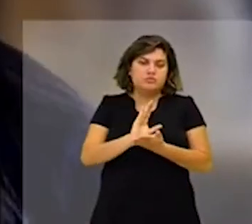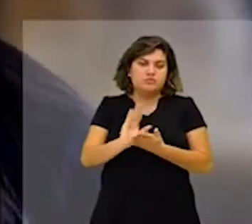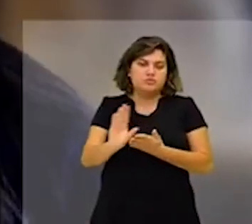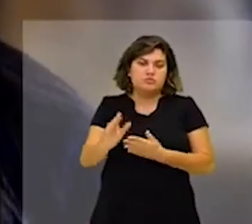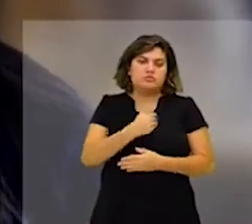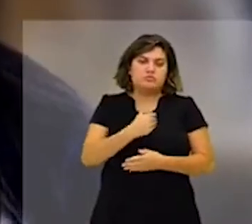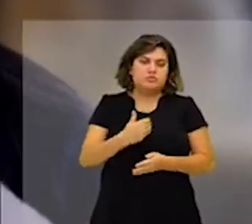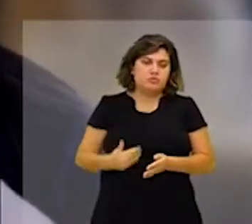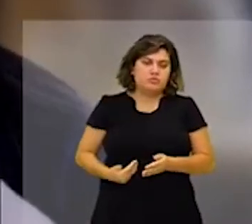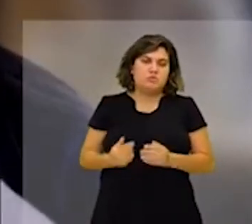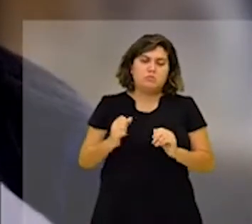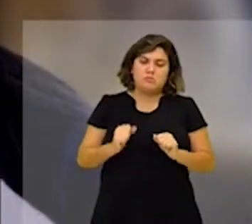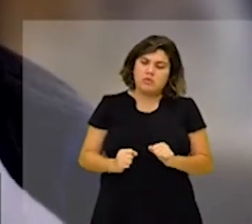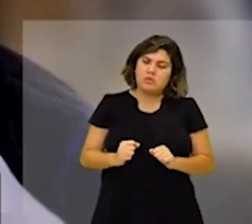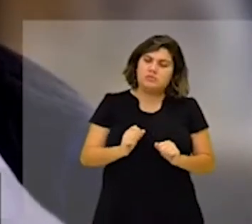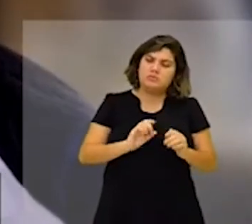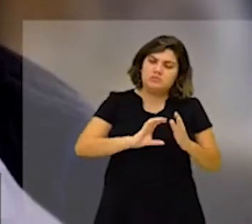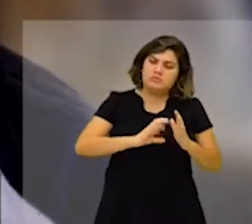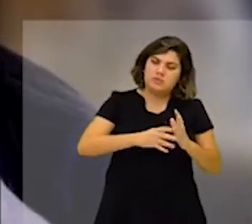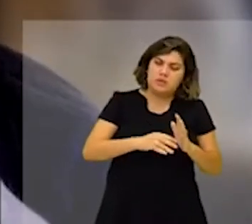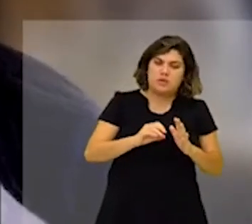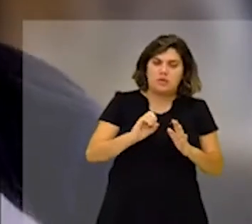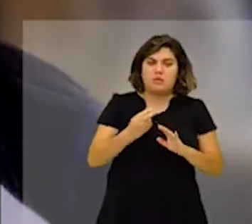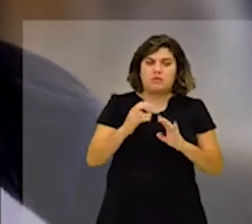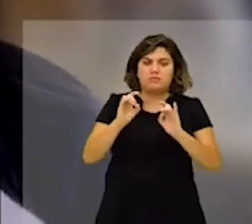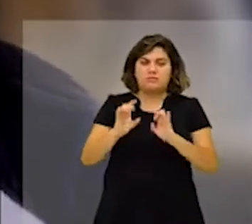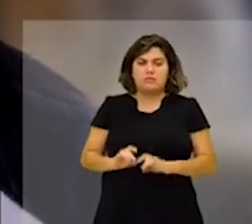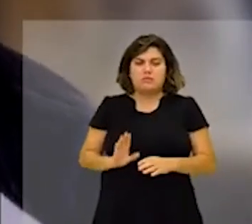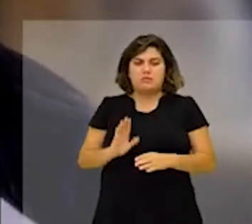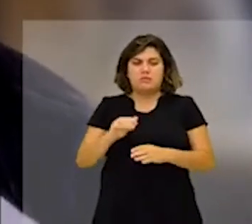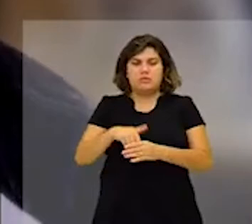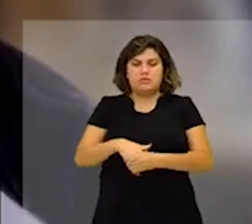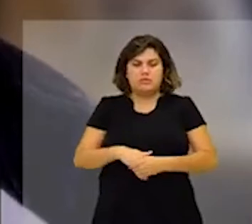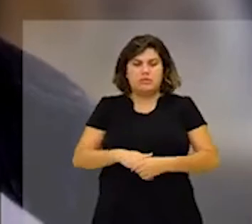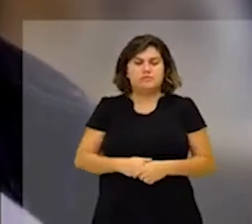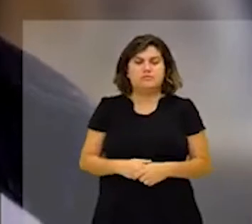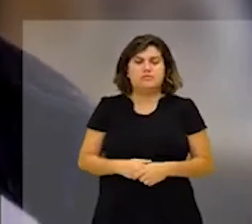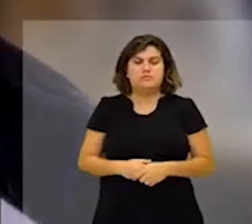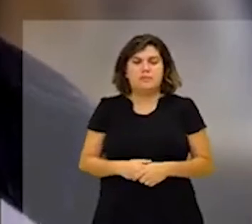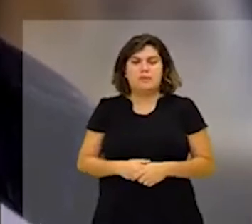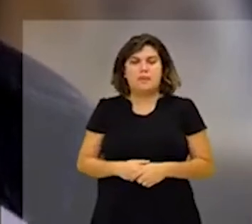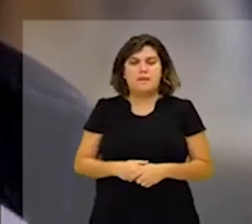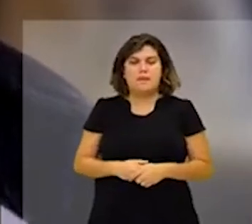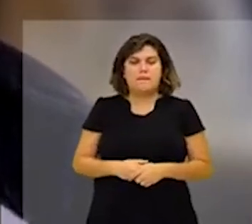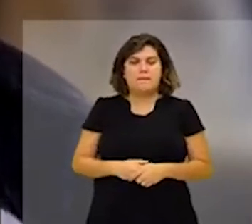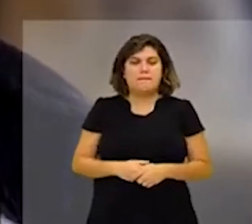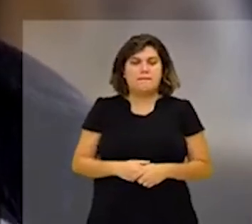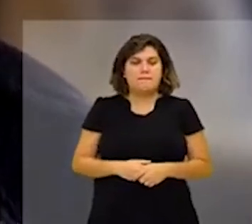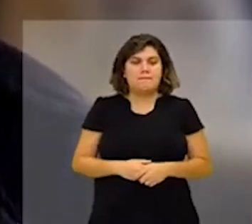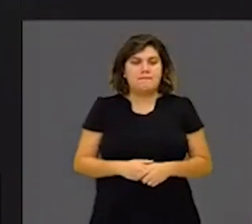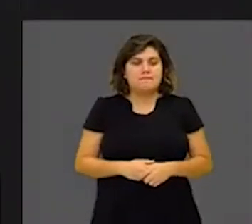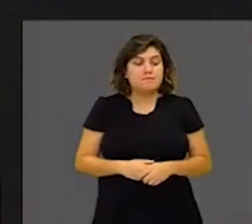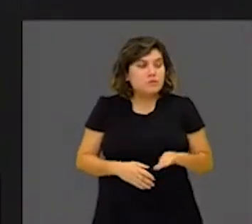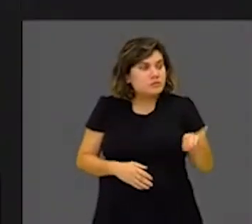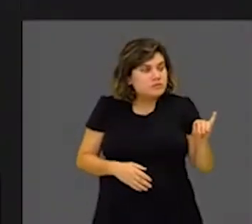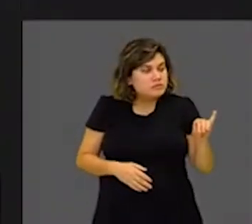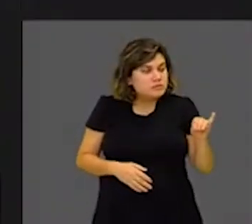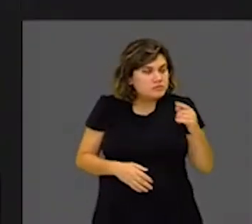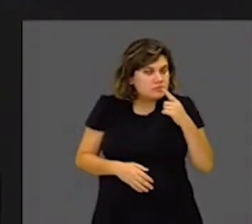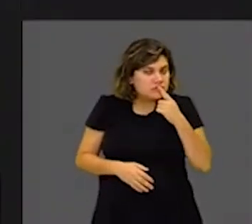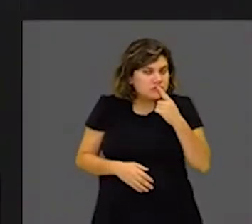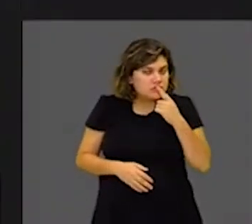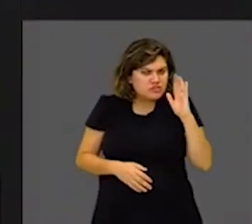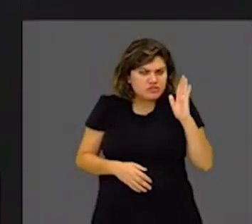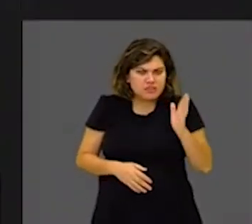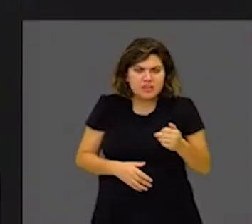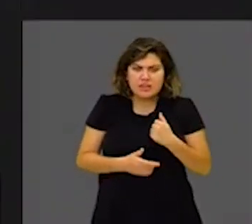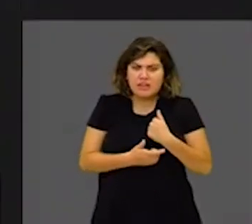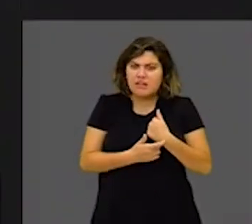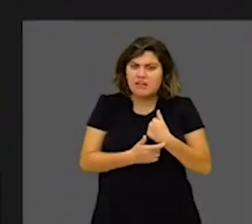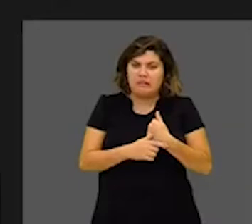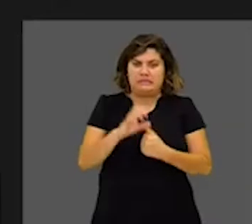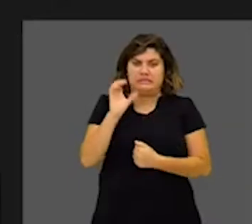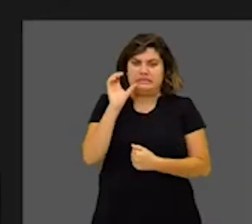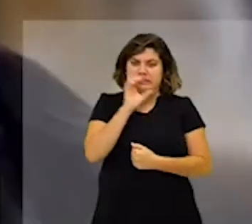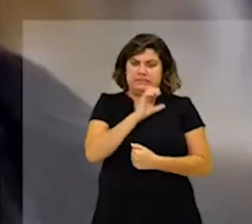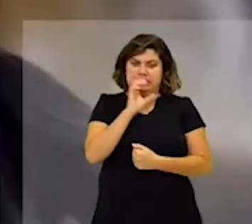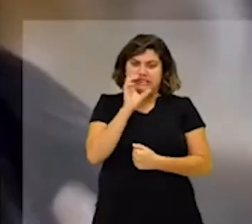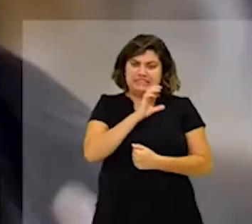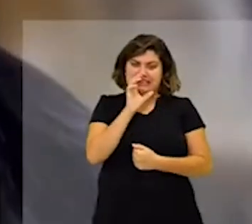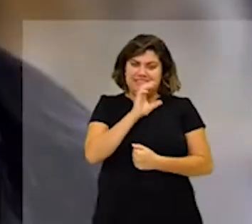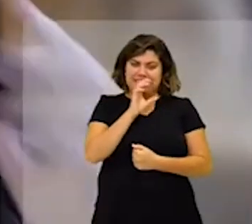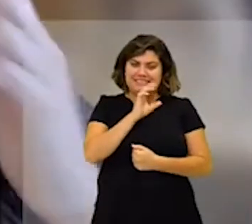fundo partidário do fundo especial Eleitoral de sentido Oi muito rápido nesse sentido eu gostaria